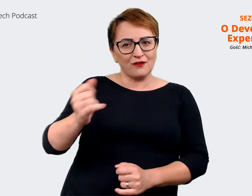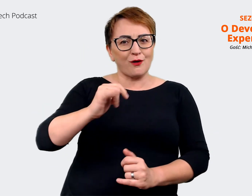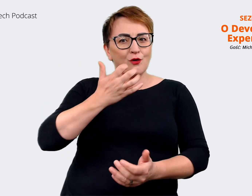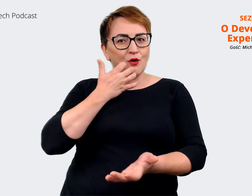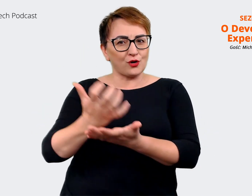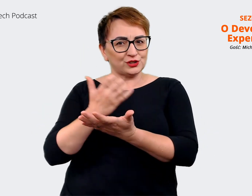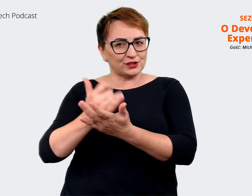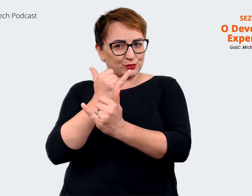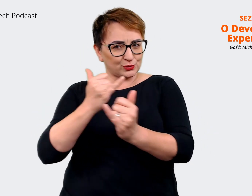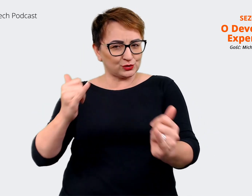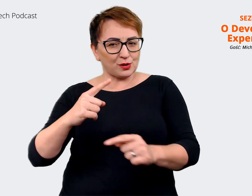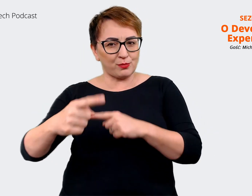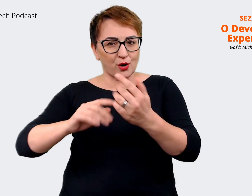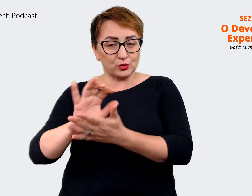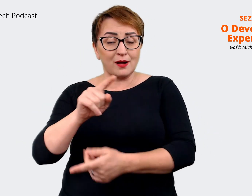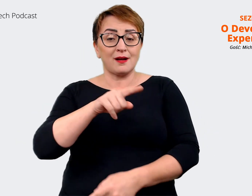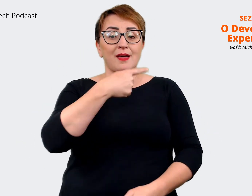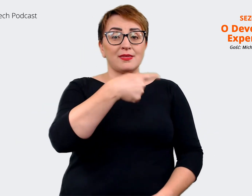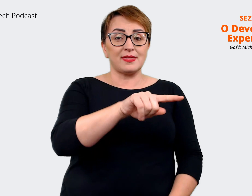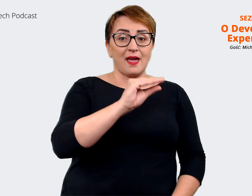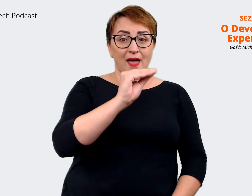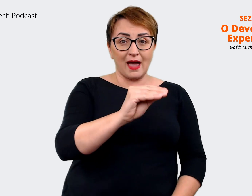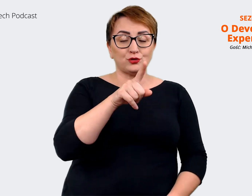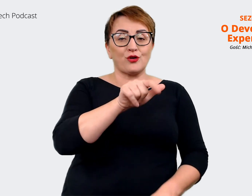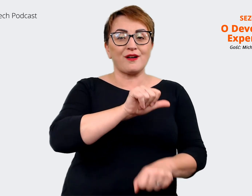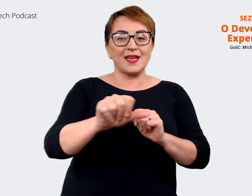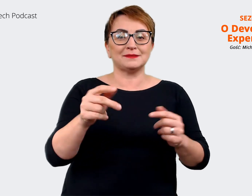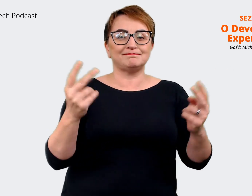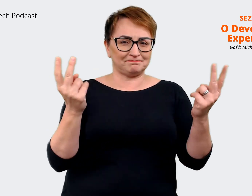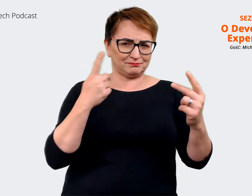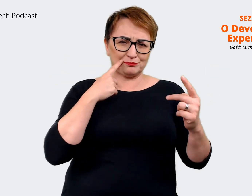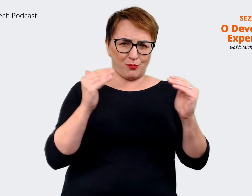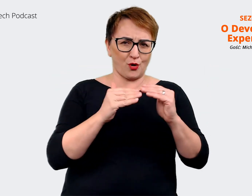produktów. To developers experience jest mniej więcej tym samym, tylko że pod kątem